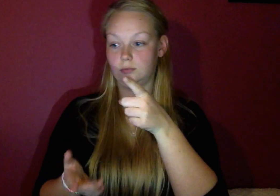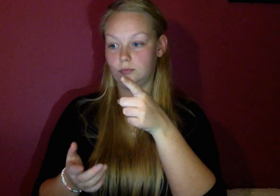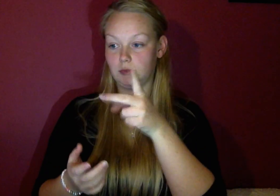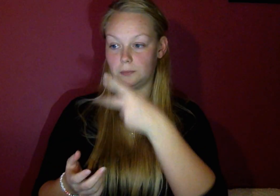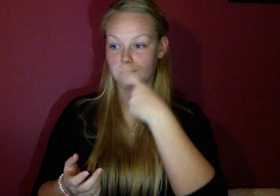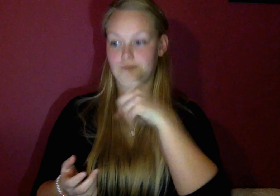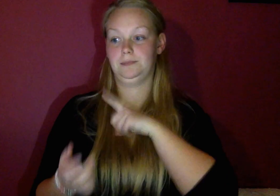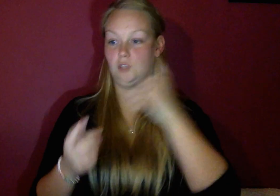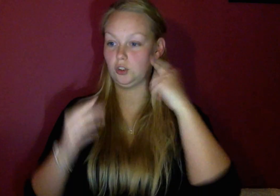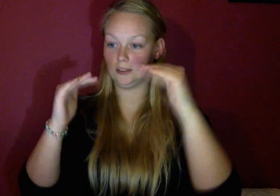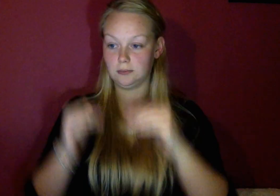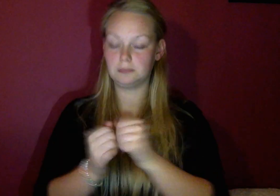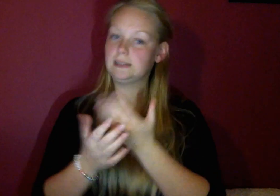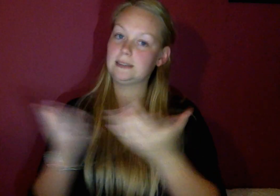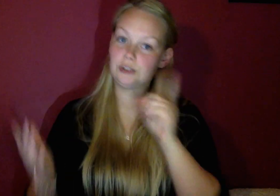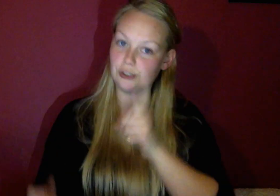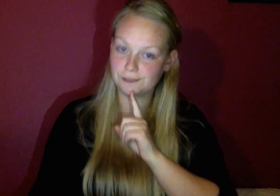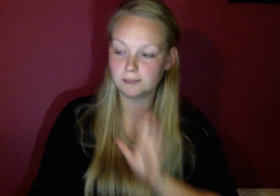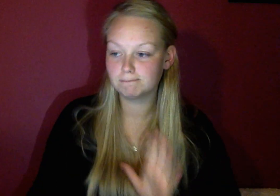som är drabbade av hörselsnedsättning men inte med döva."